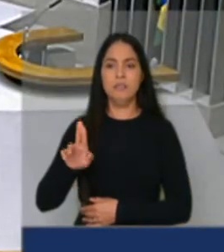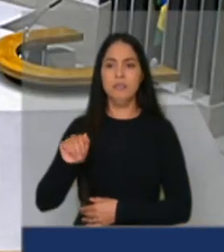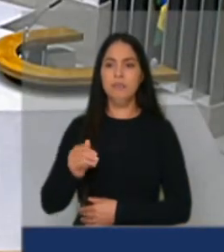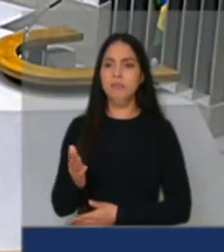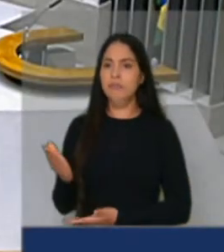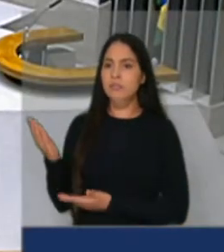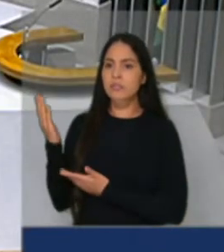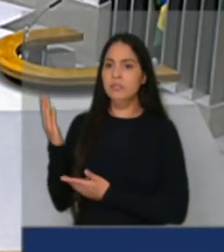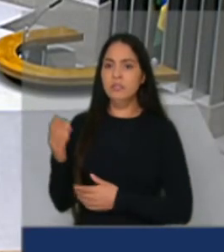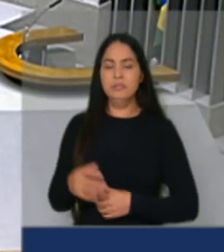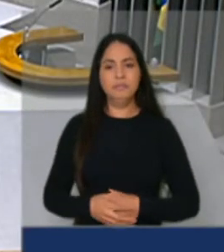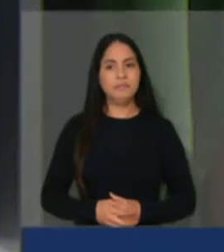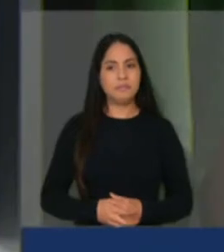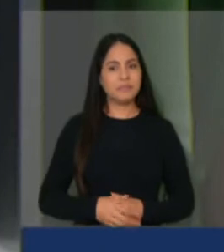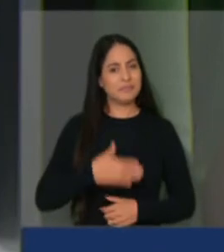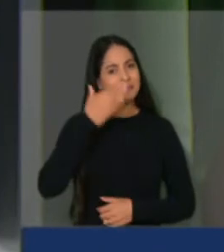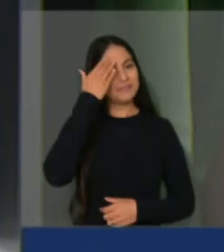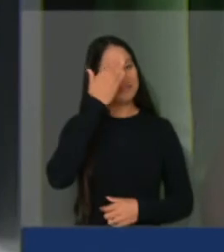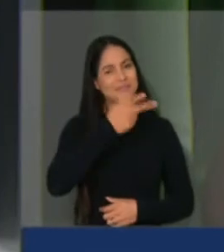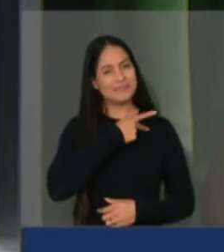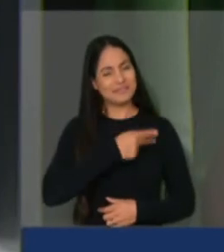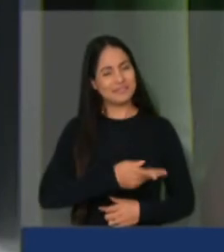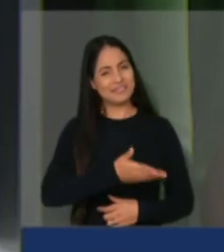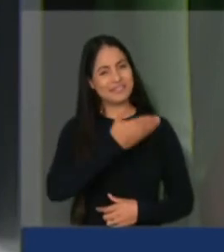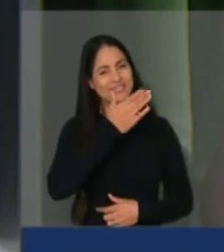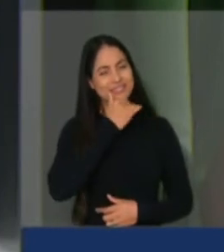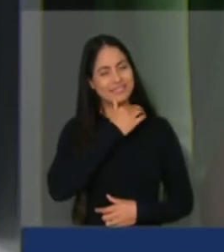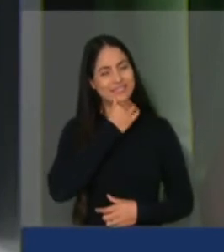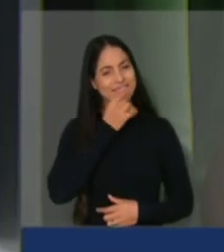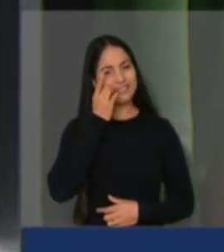PRESIDENTE, CUMPRIMENTAR COLEGAS DEPUTADOS E DEPUTADAS, SERVIDORES, TODOS QUE NOS